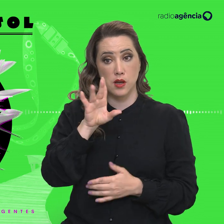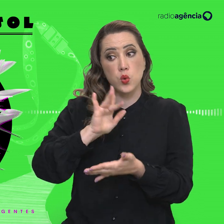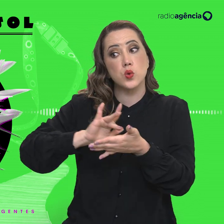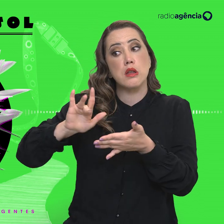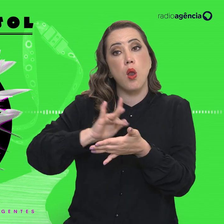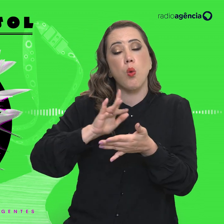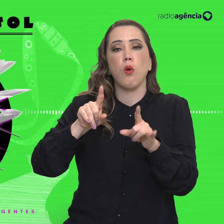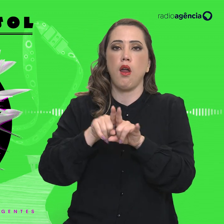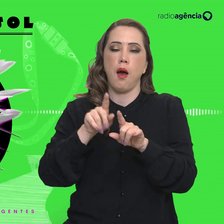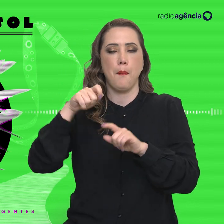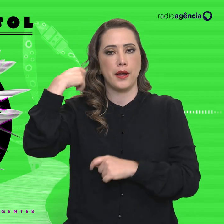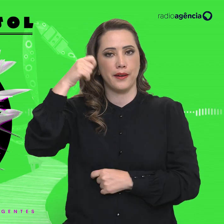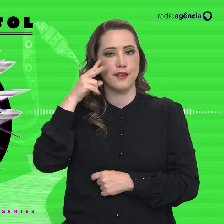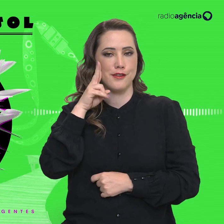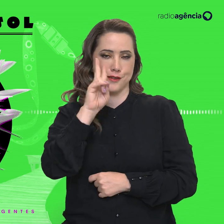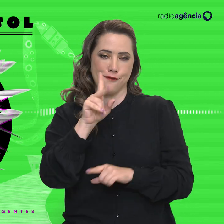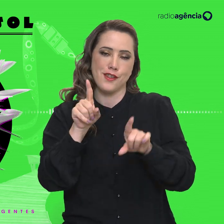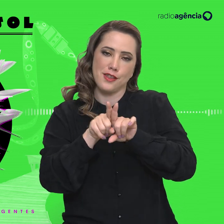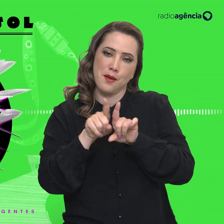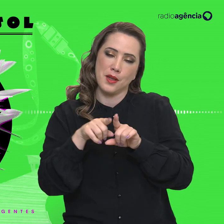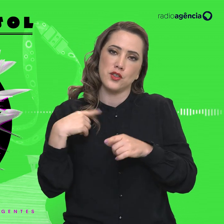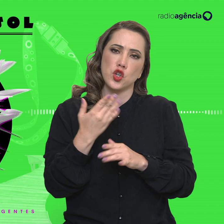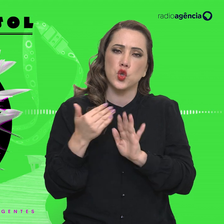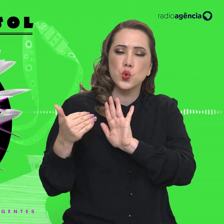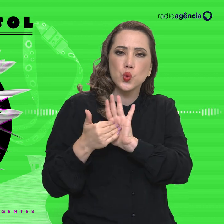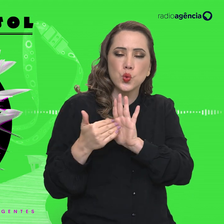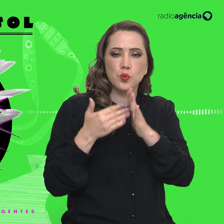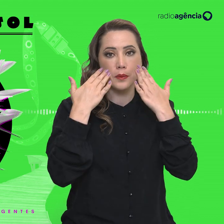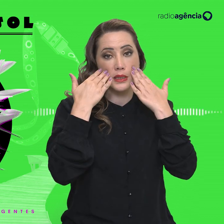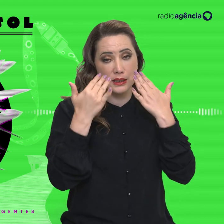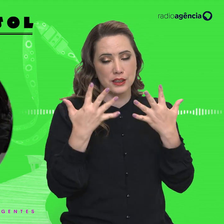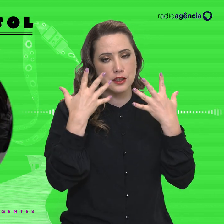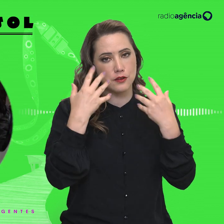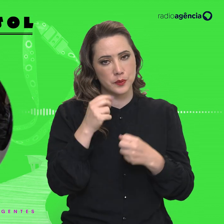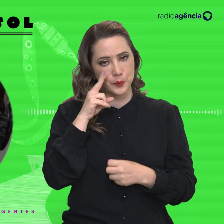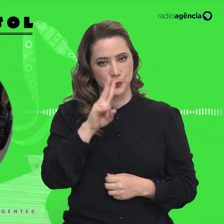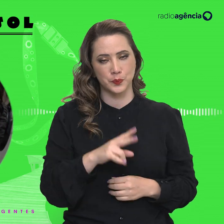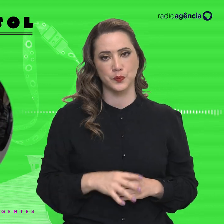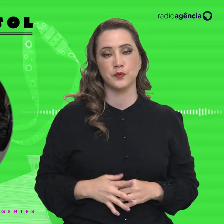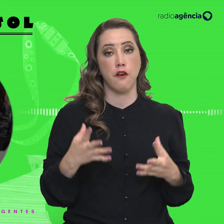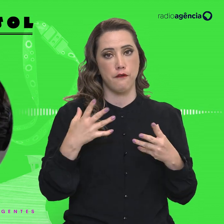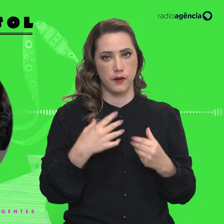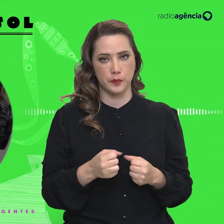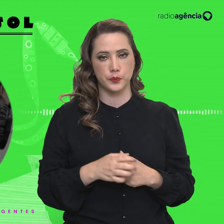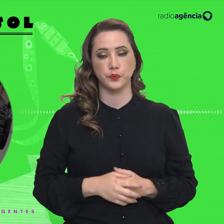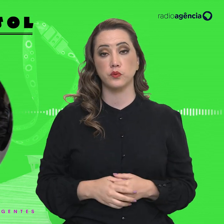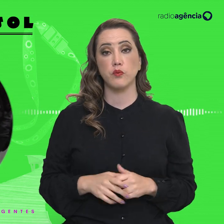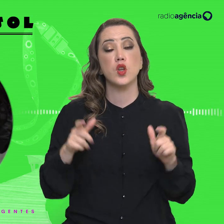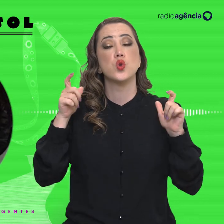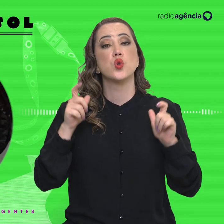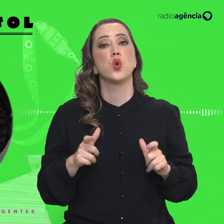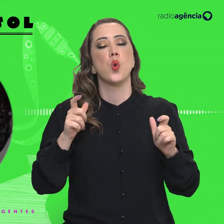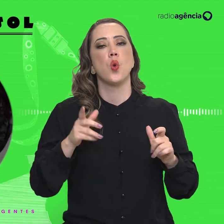também será visível no videocast, o último do episódio. Simbora! [Leyberson audiodescrição] Vamos lá. Eu falo aqui dos estúdios de gravação